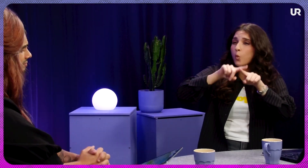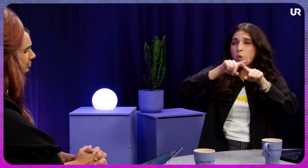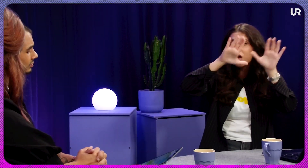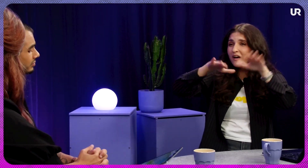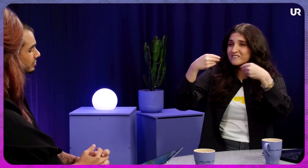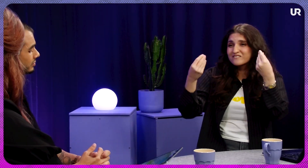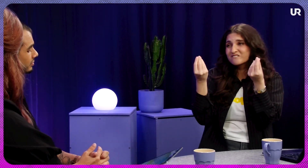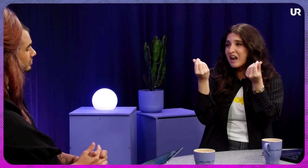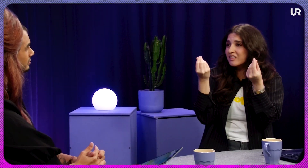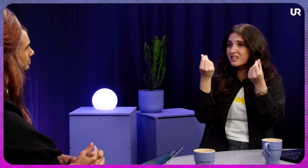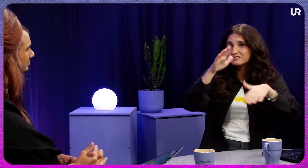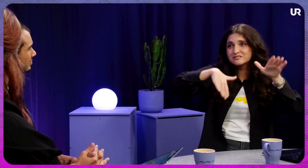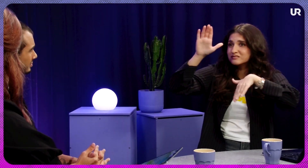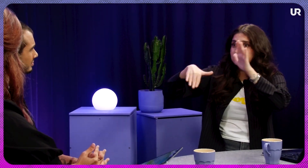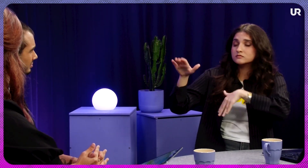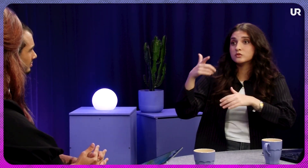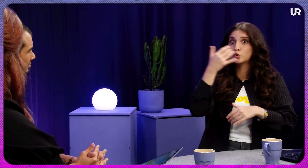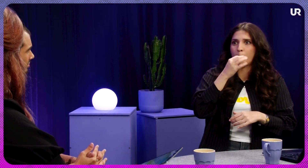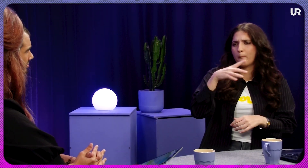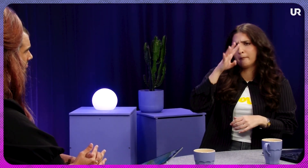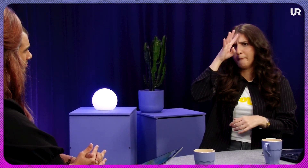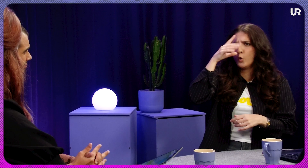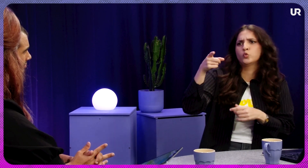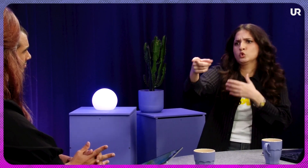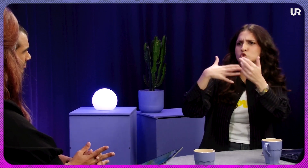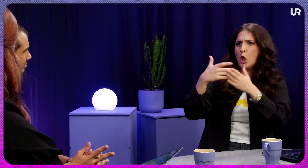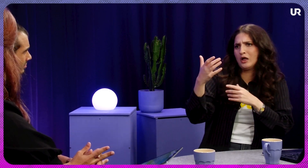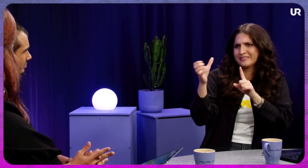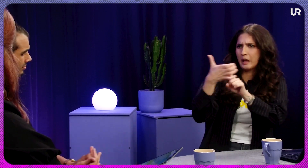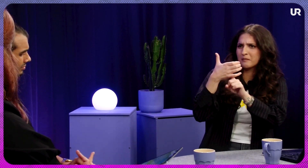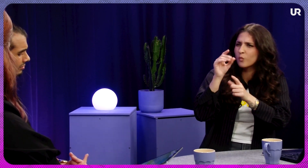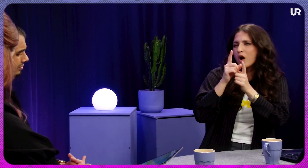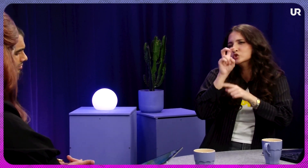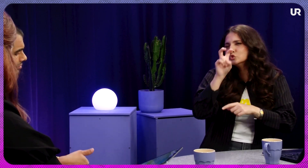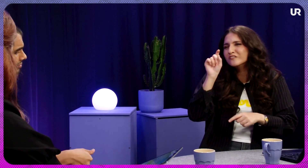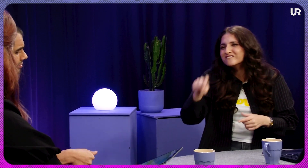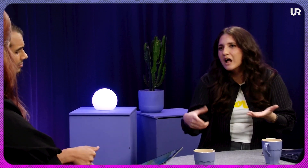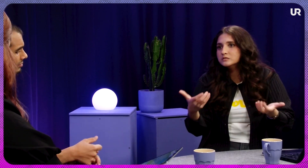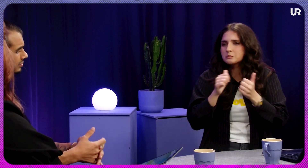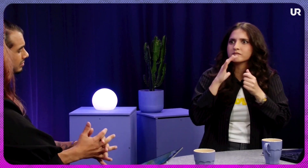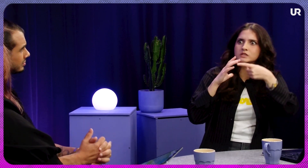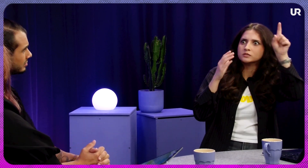Jessica: Kvalitet på deepfake är väldigt olika, om typ du gör deepfake så ser det kanske falskt ut-